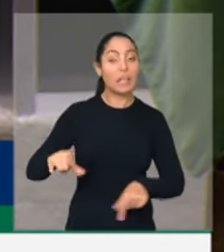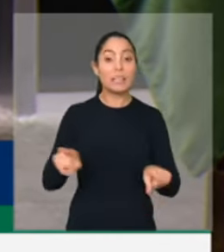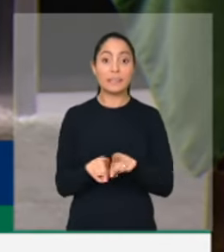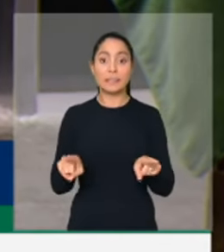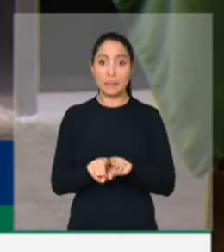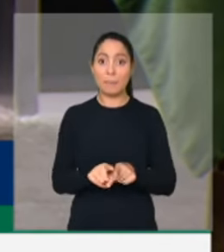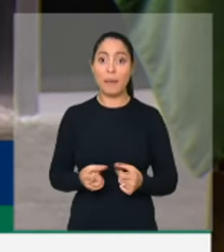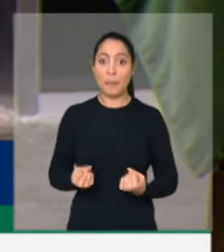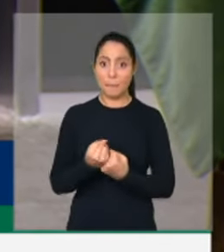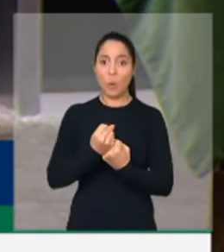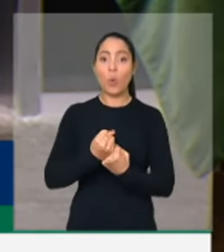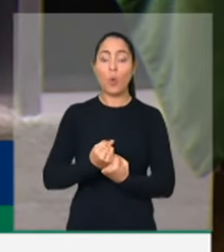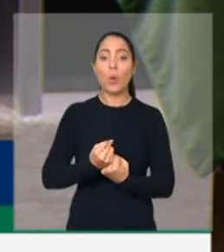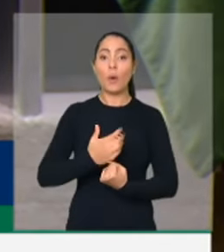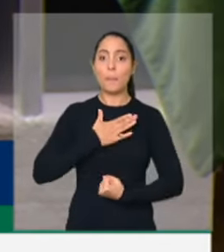MARÇO, NÓS TAMBÉM TIVEMOS UMA OUTRA VITÓRIA QUE NÃO